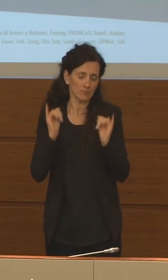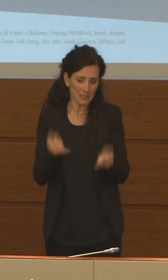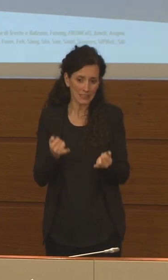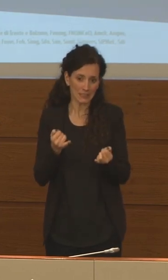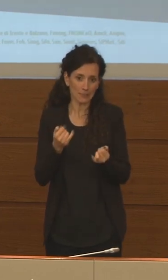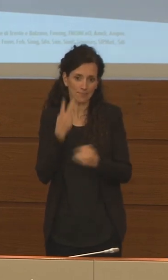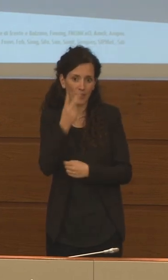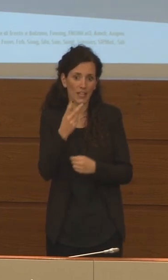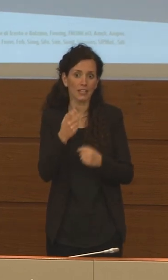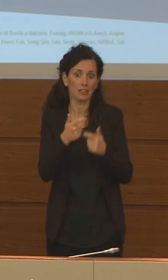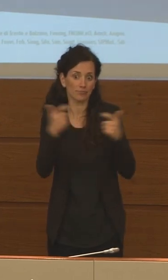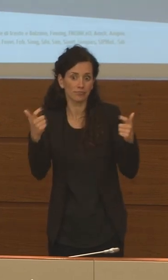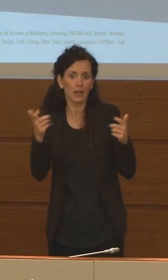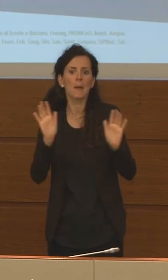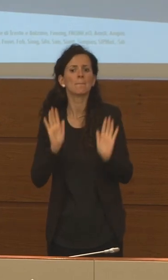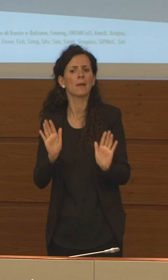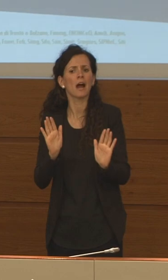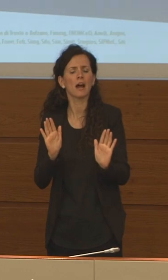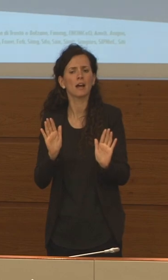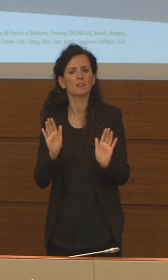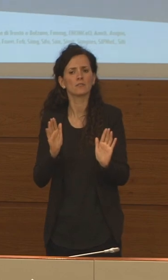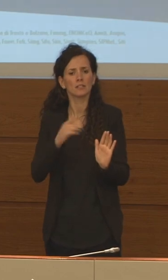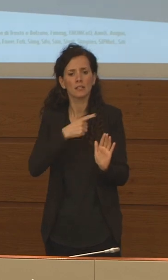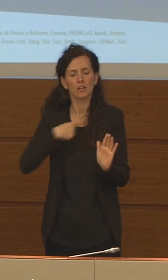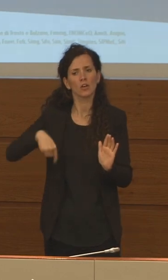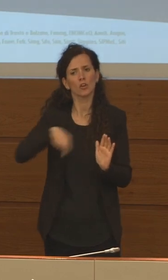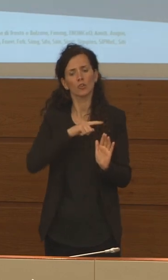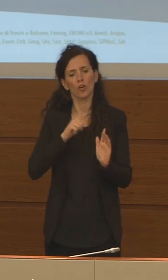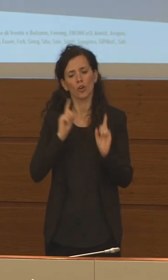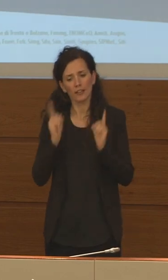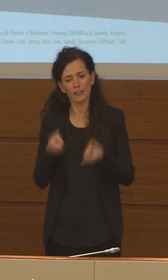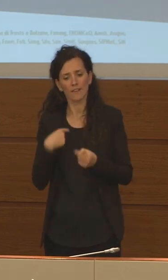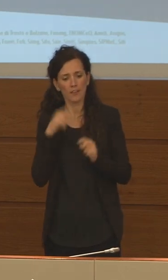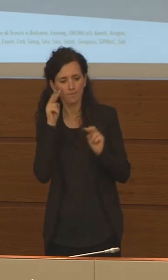possiamo sbilanciare anche perché vanno ricostruite, cosa che stiamo facendo